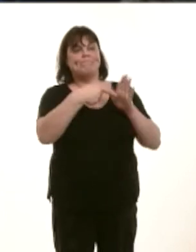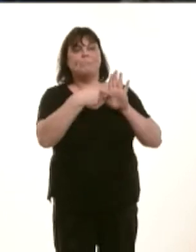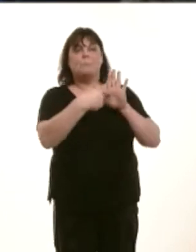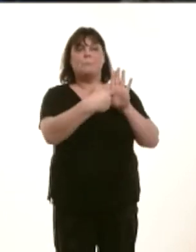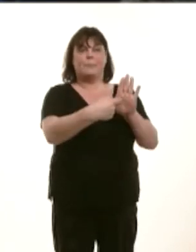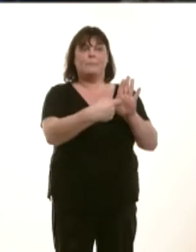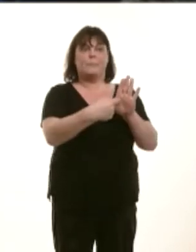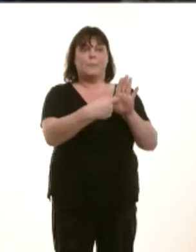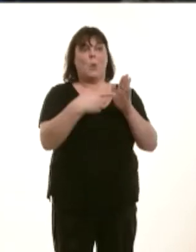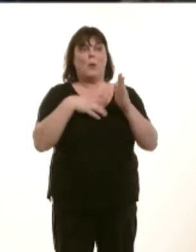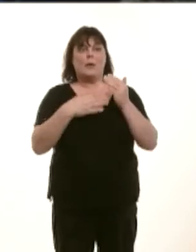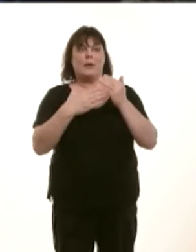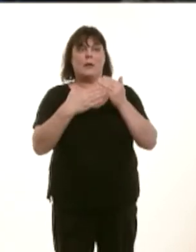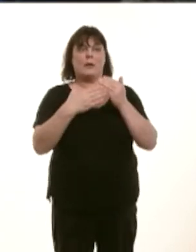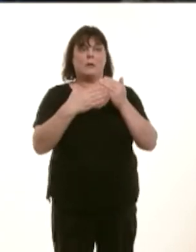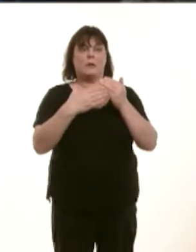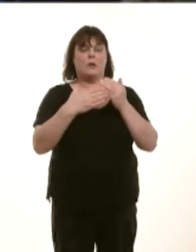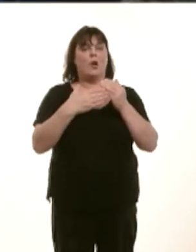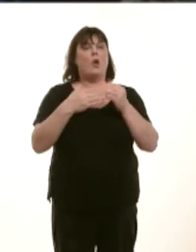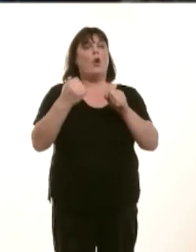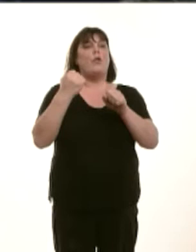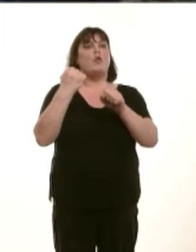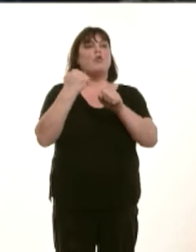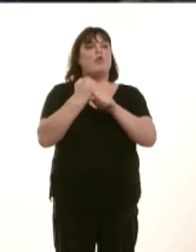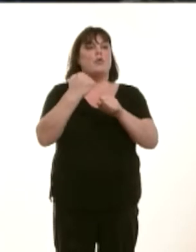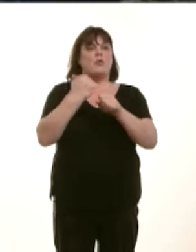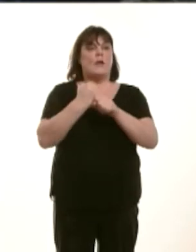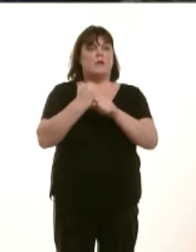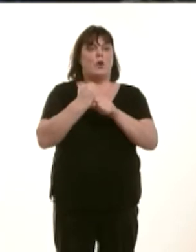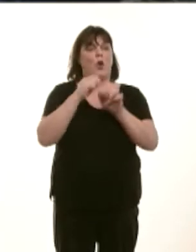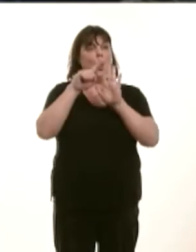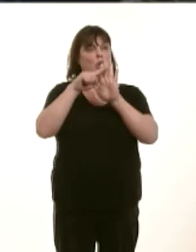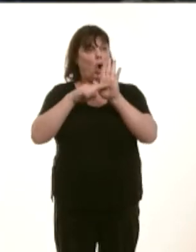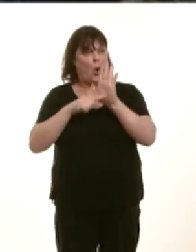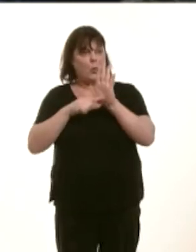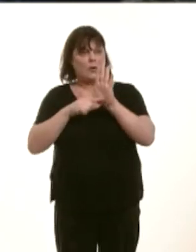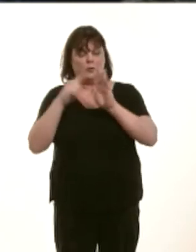Code Adjudicatorí er mwyn amddiffyn ffermwyr llaeth rhag camddefnydd grym o fewn y sector